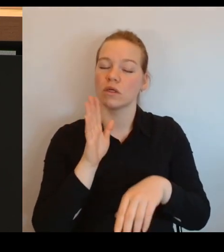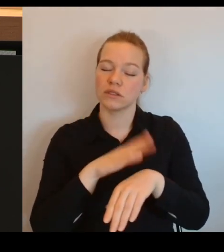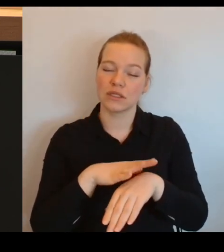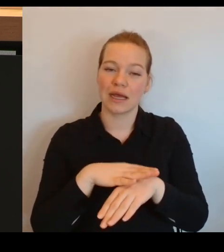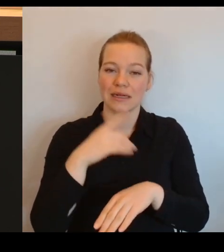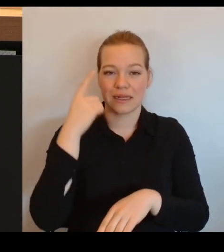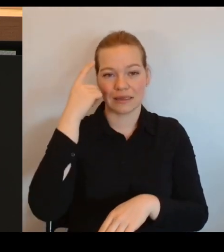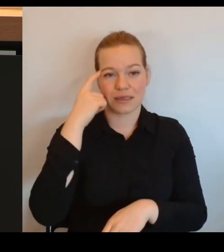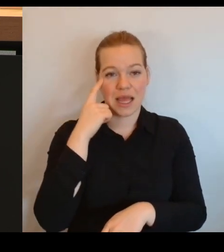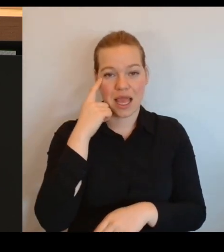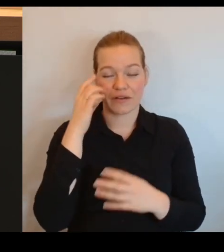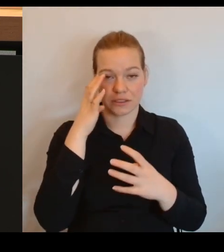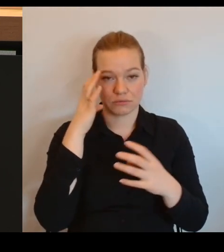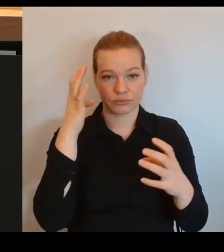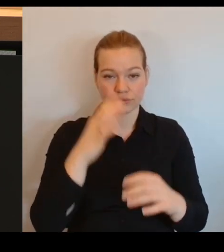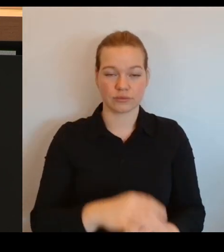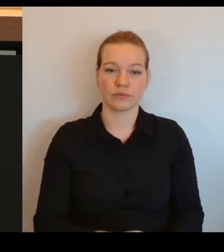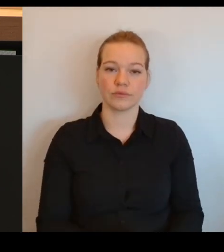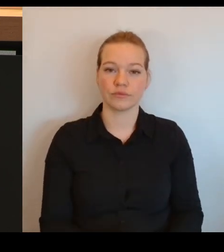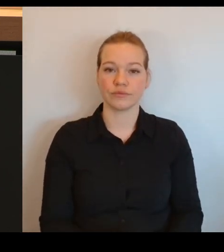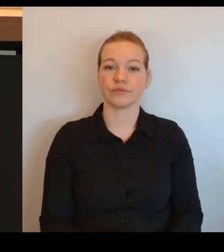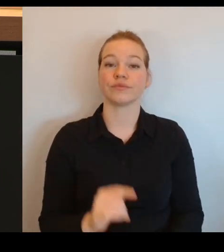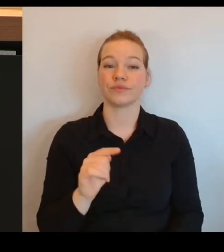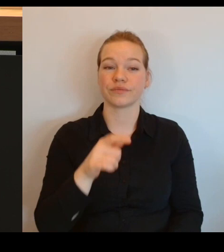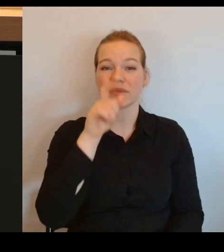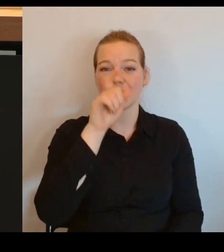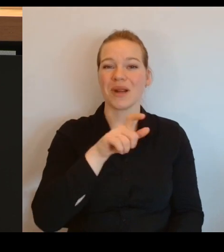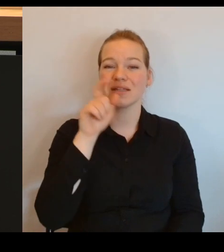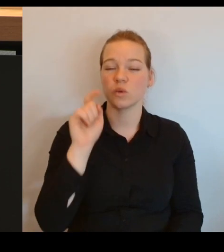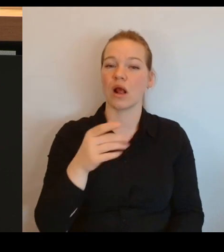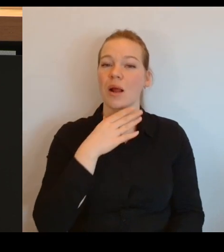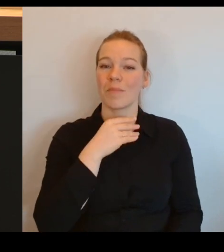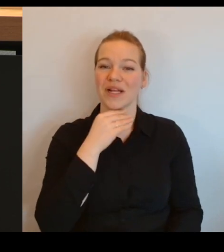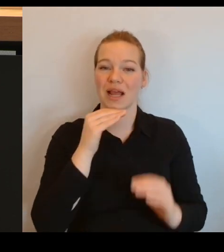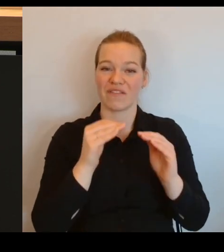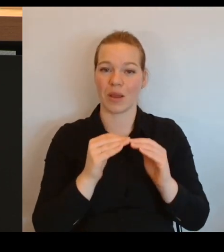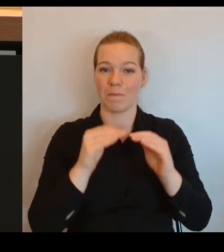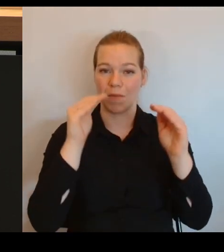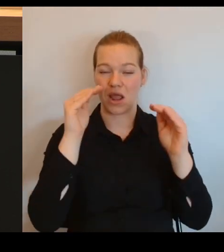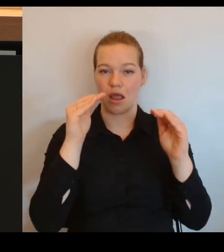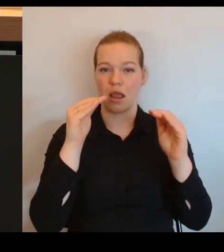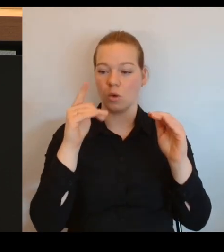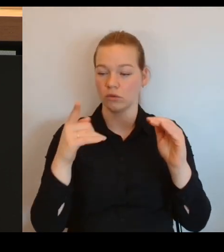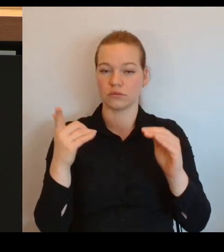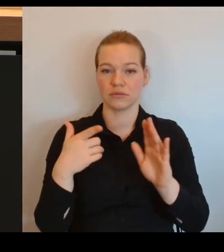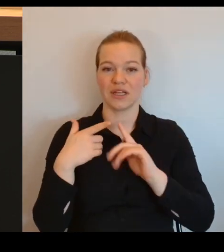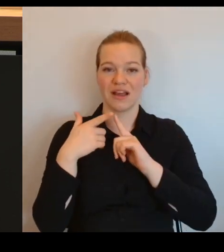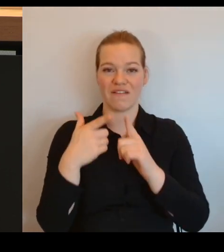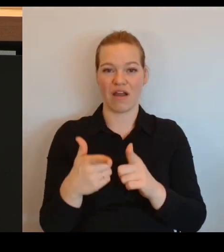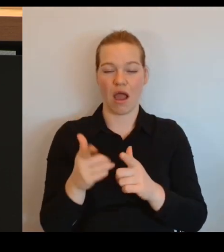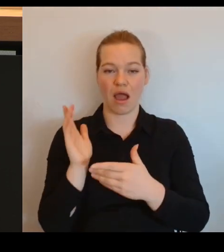Frust der Fahrerinnen. Statt also Busspuren abzubauen oder zu beklagen, brauchen